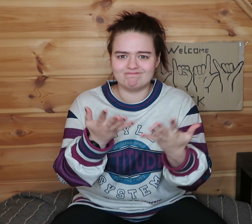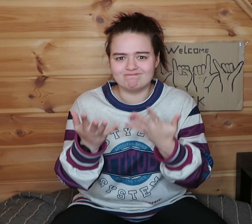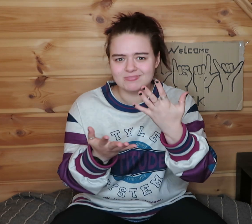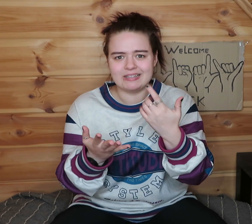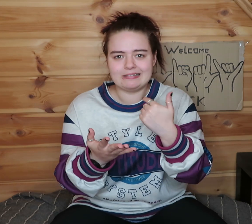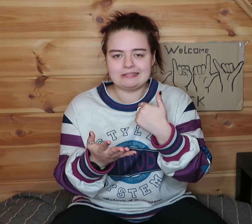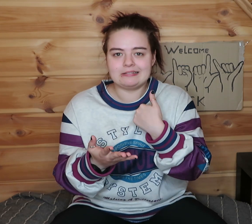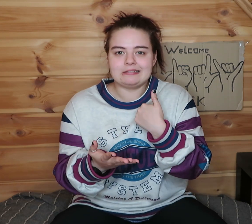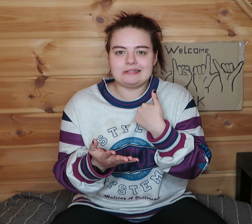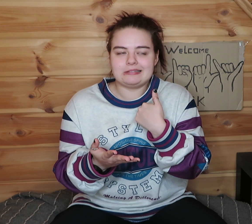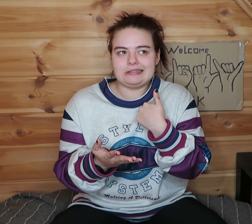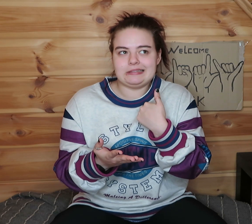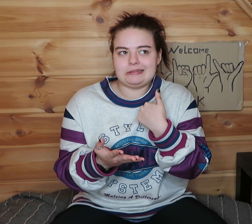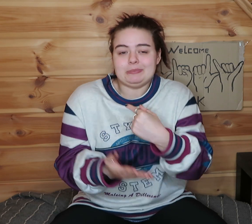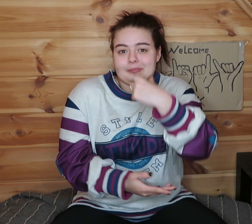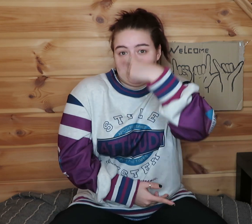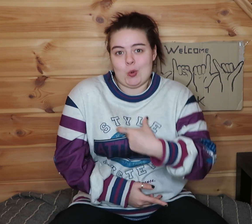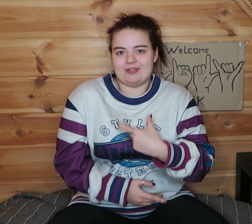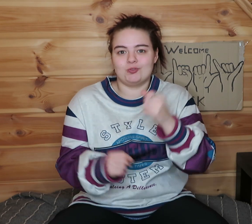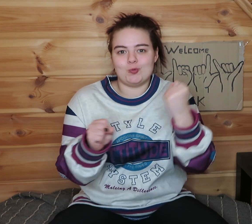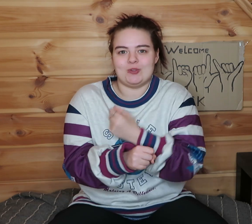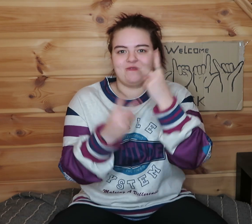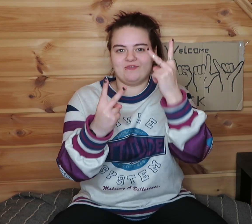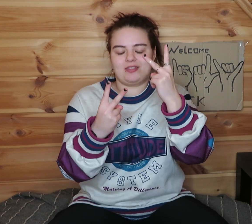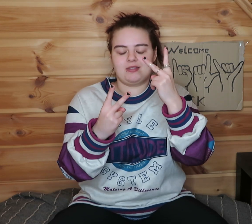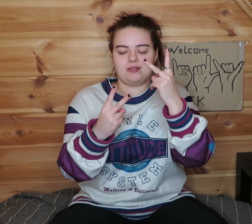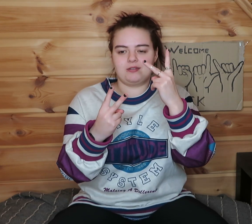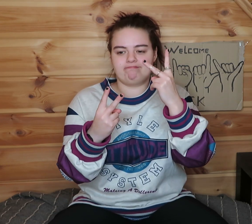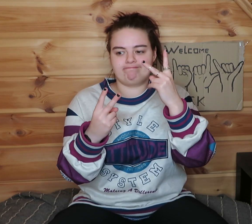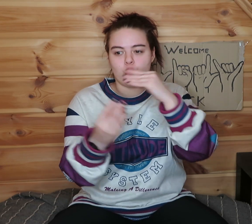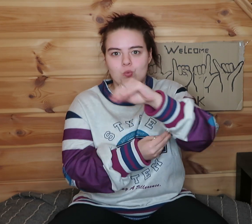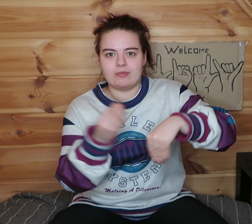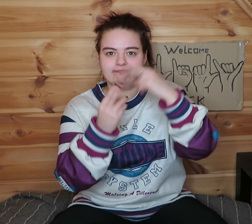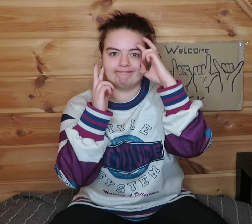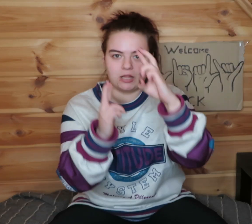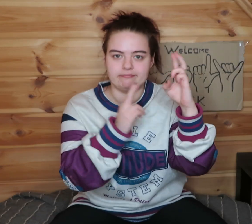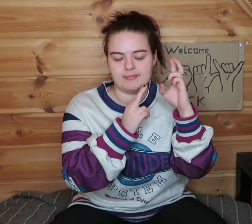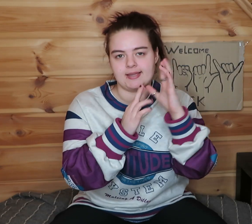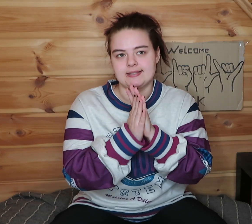Für mich persönlich ist respektvoller Umgang sehr wichtig, darum war es etwas schwierig.